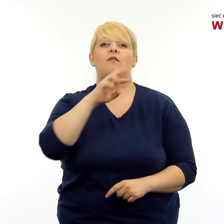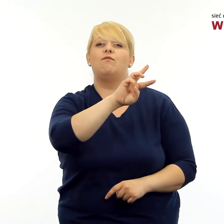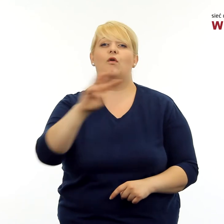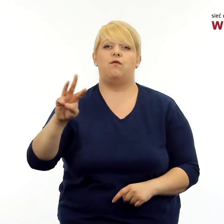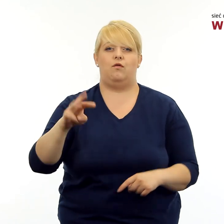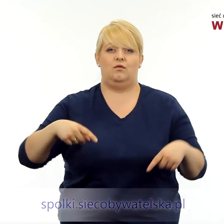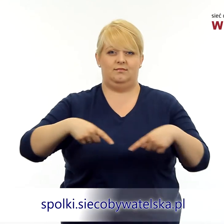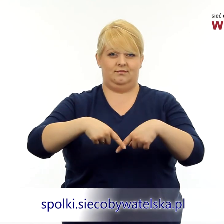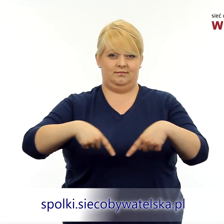Nasza strona: